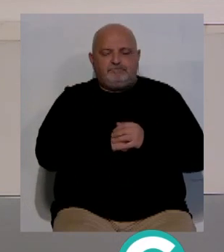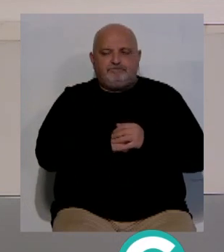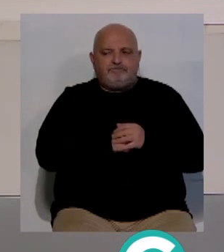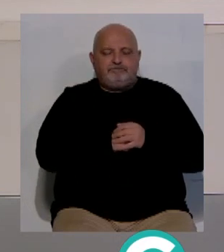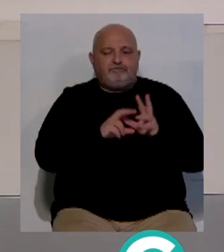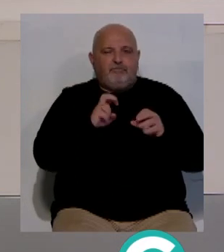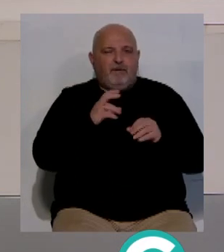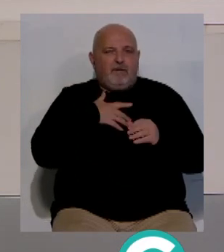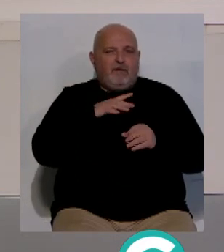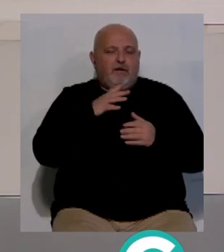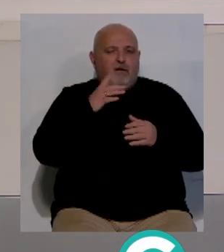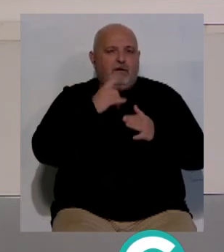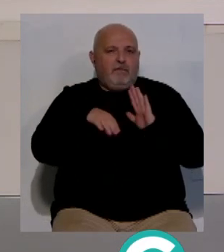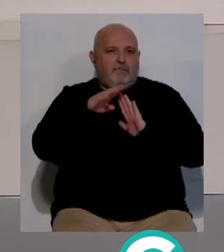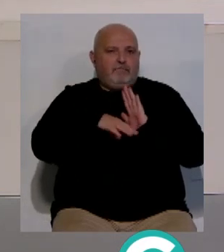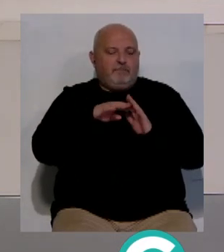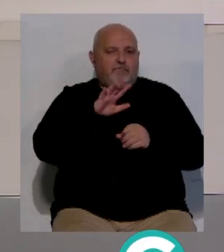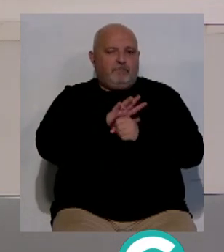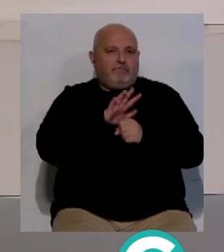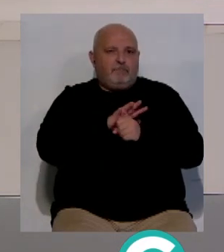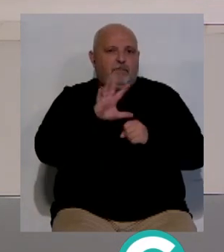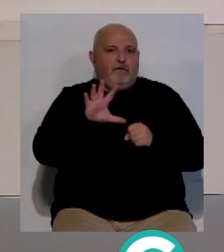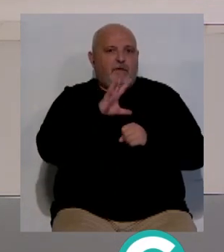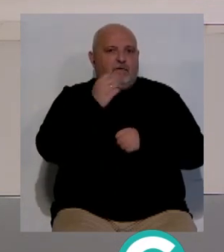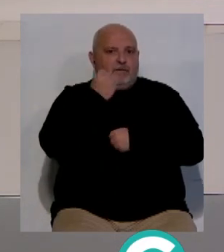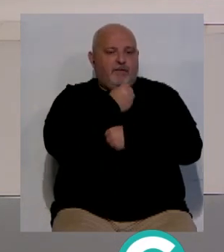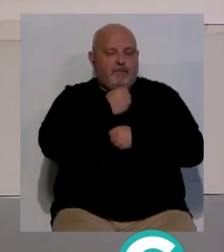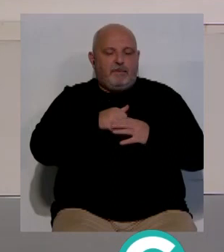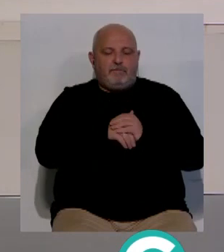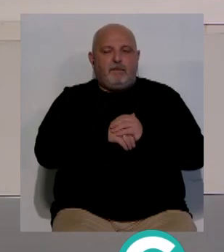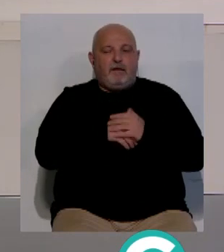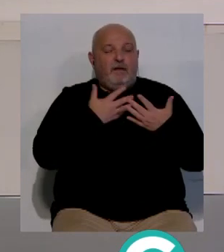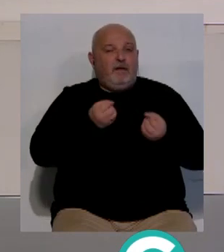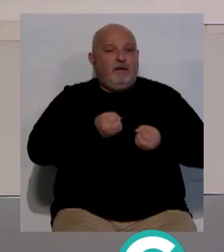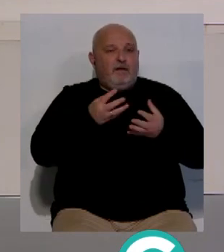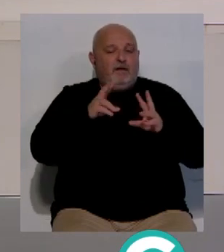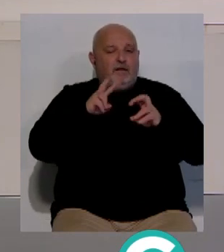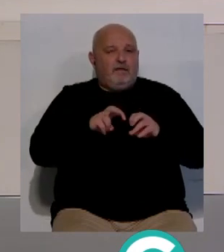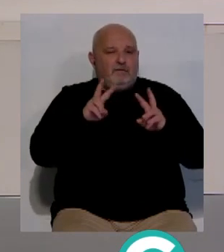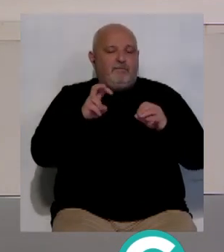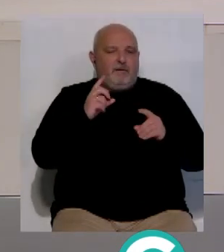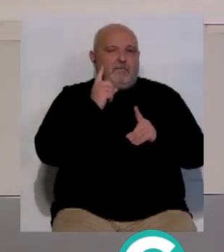esta edición del submarino amarillo de martes 5 de diciembre analizamos el empate cosechado